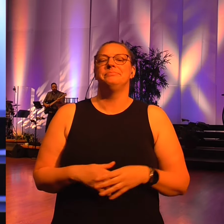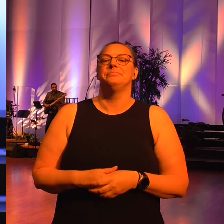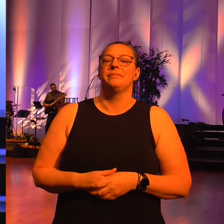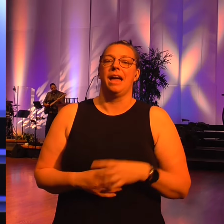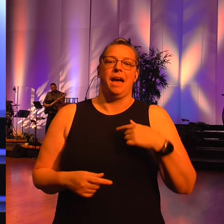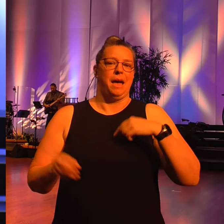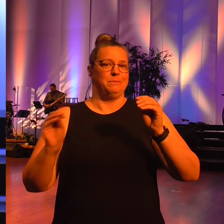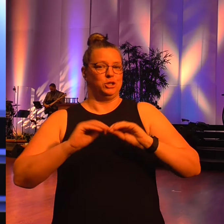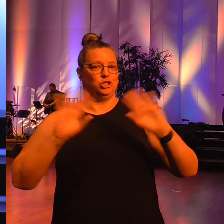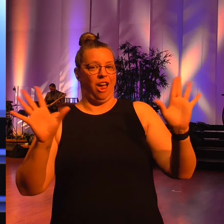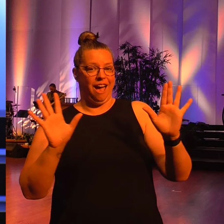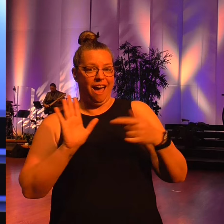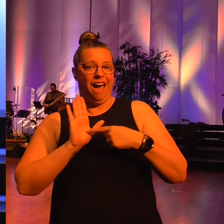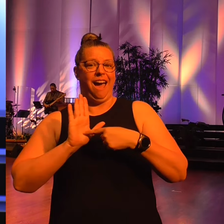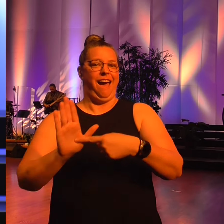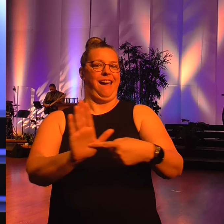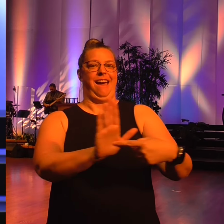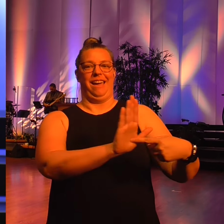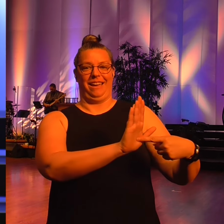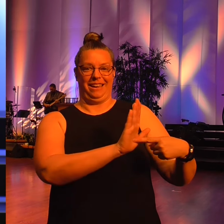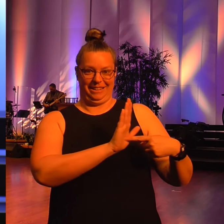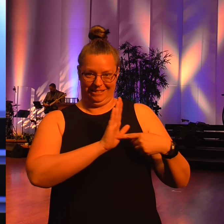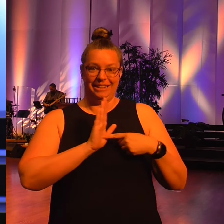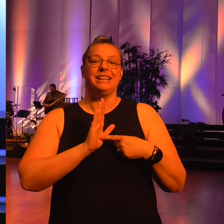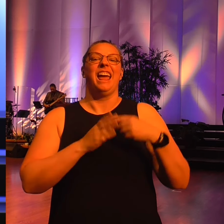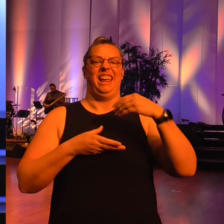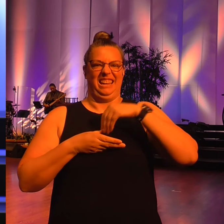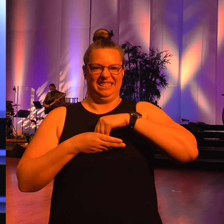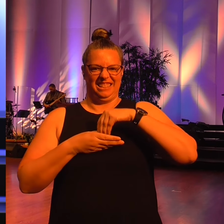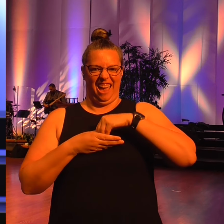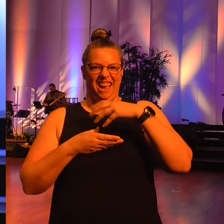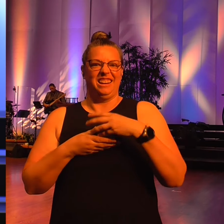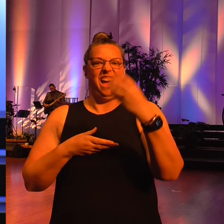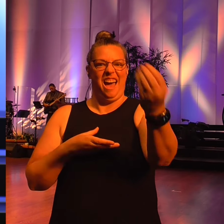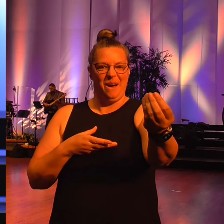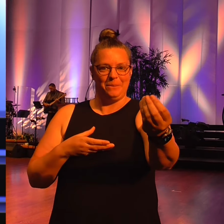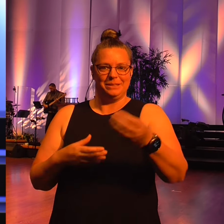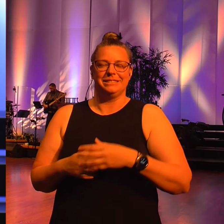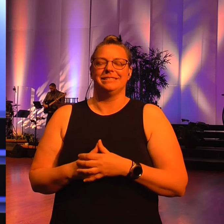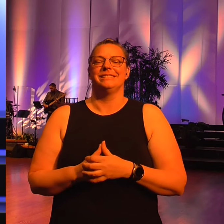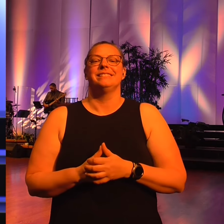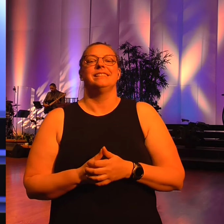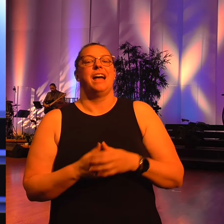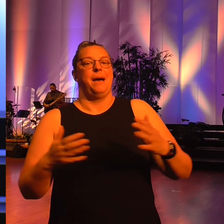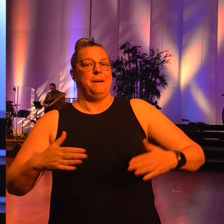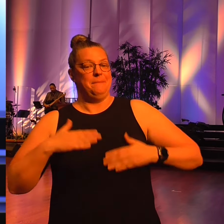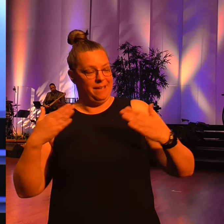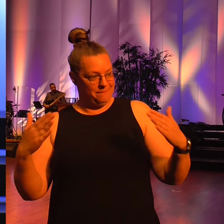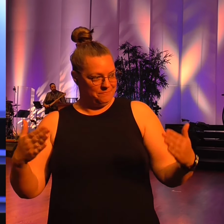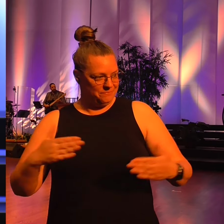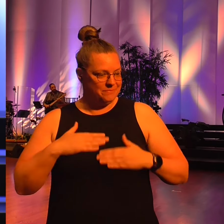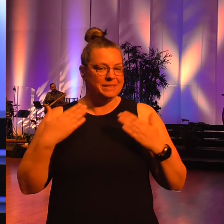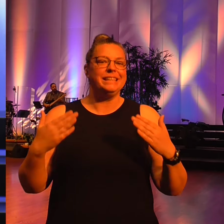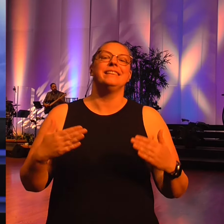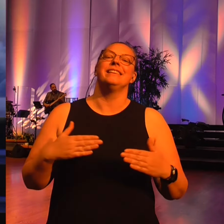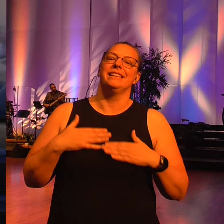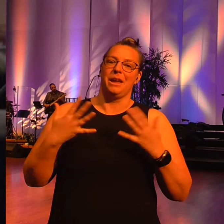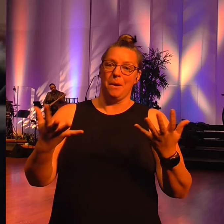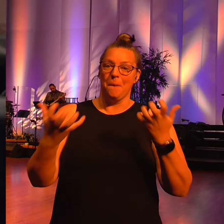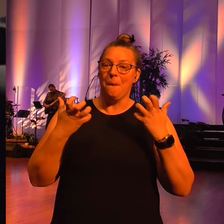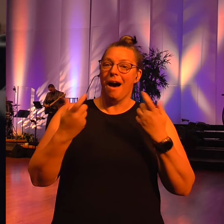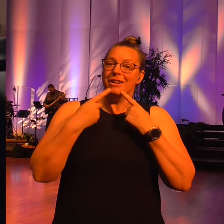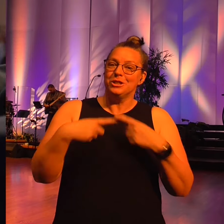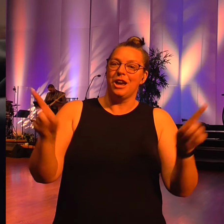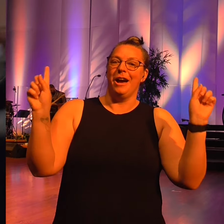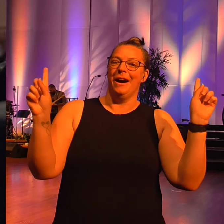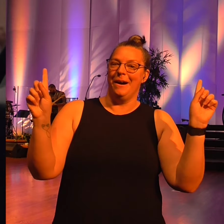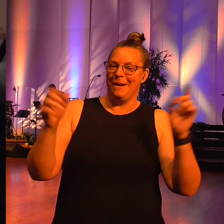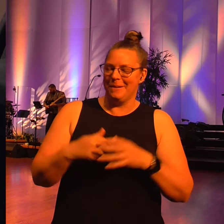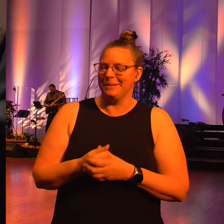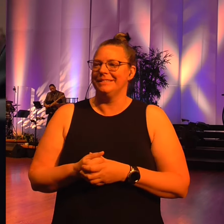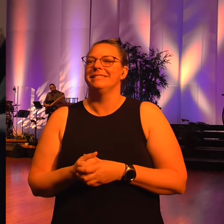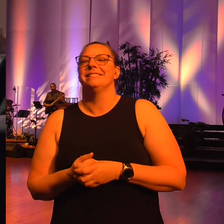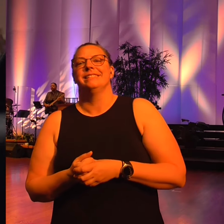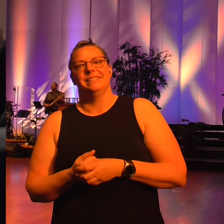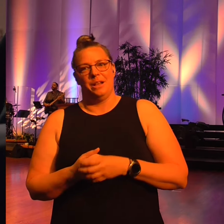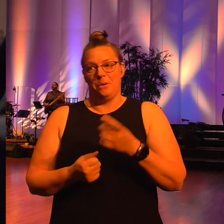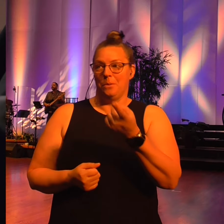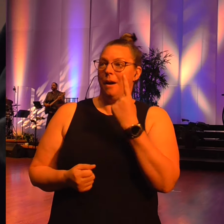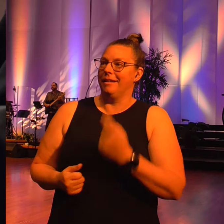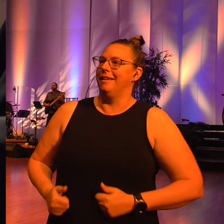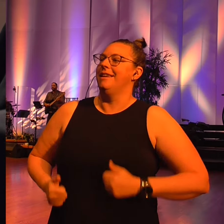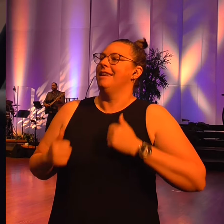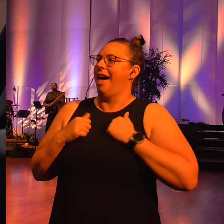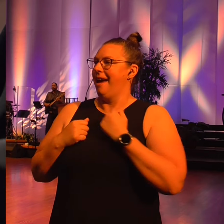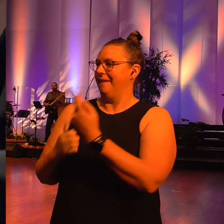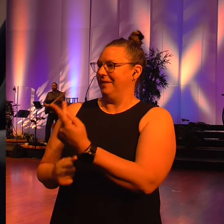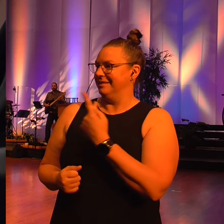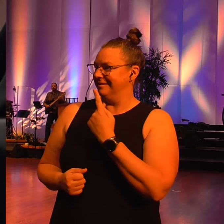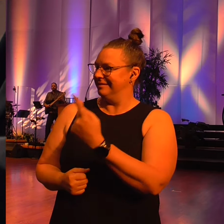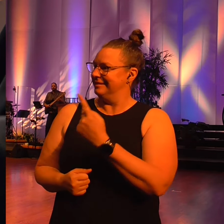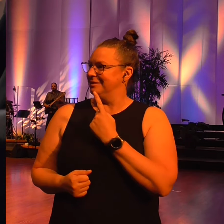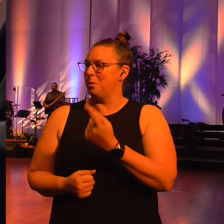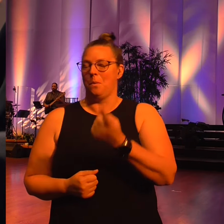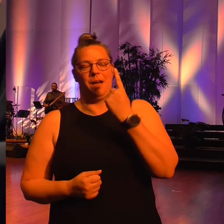brillando como tú y yo Dios es todo lo que hay Brillo de adentro hacia afuera Tan feliz y solo quiero gritar Una vida somos tú y yo Una